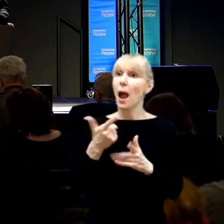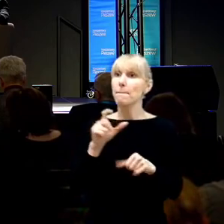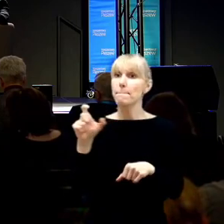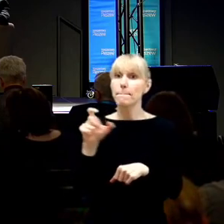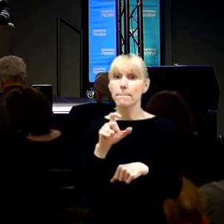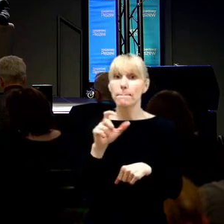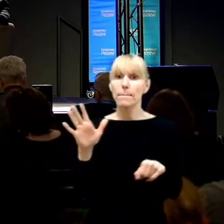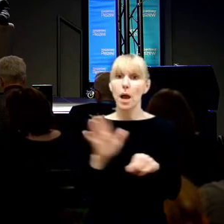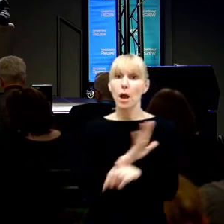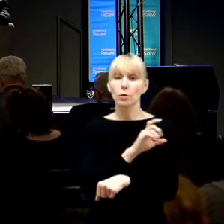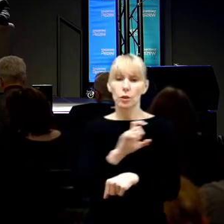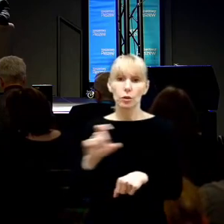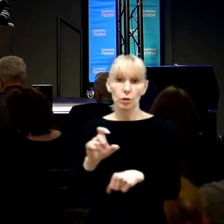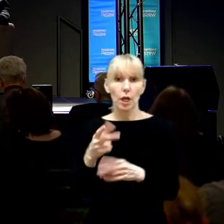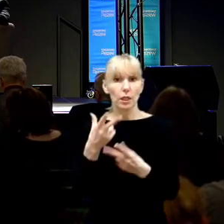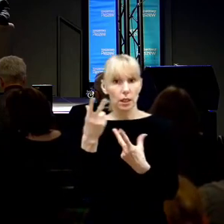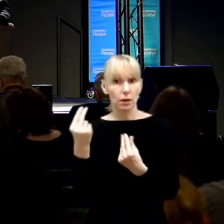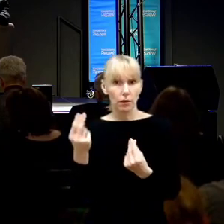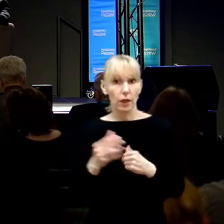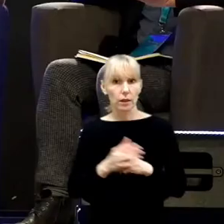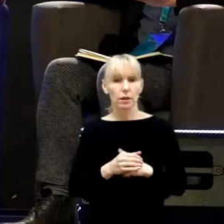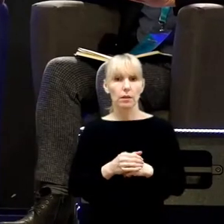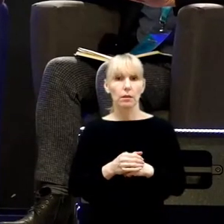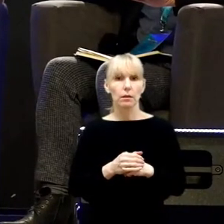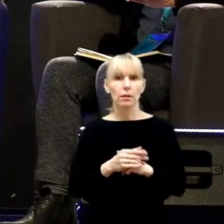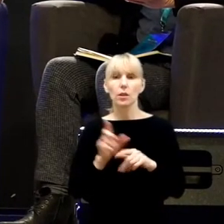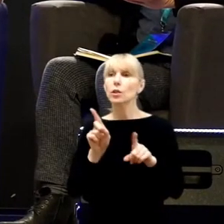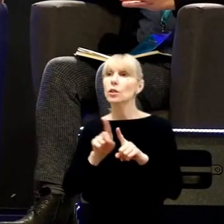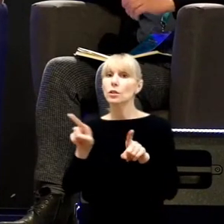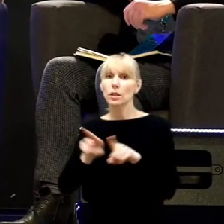No i polityka czynszowa też leży w gestii gmin, które ją kształtują.